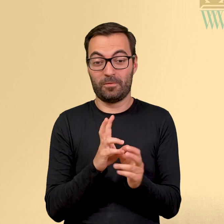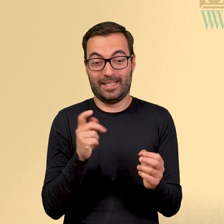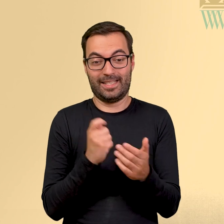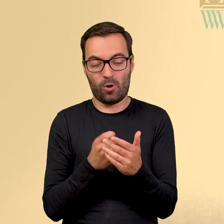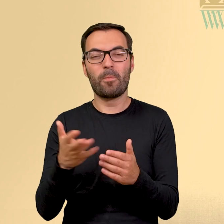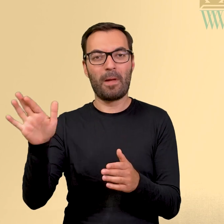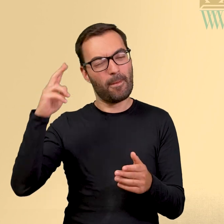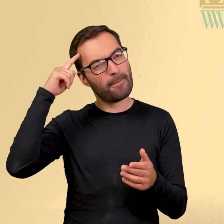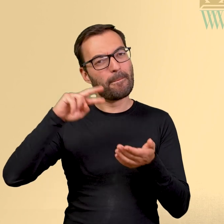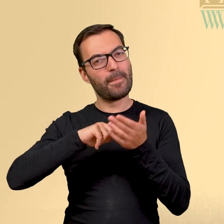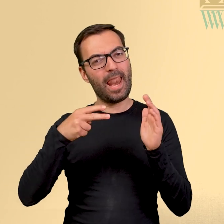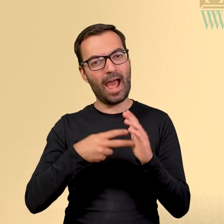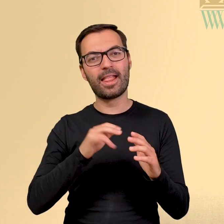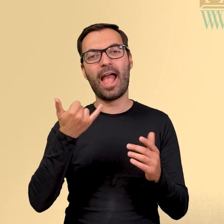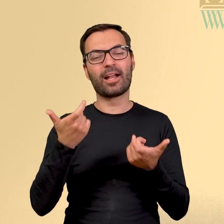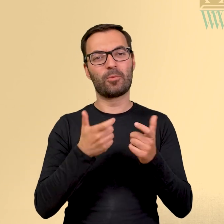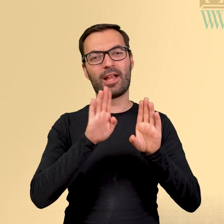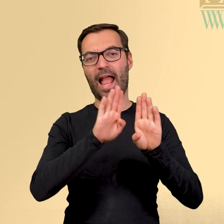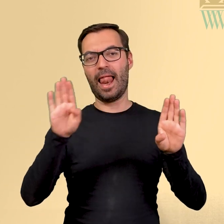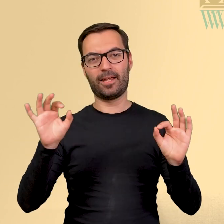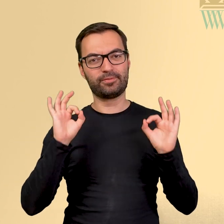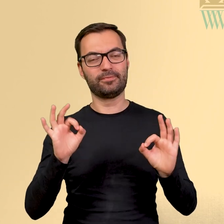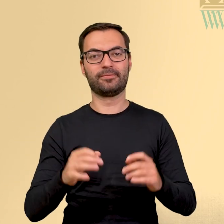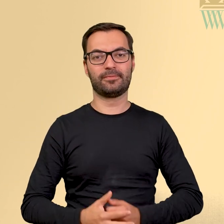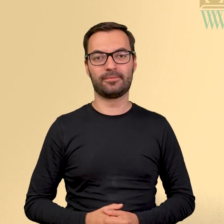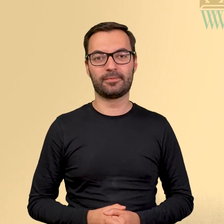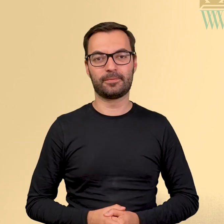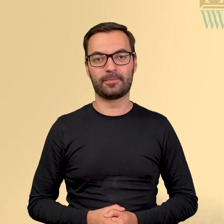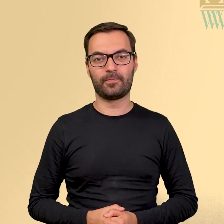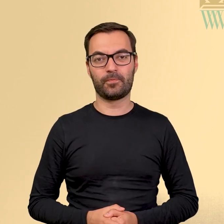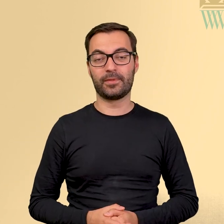planował kształt swojej galerii.